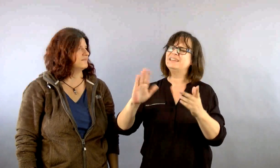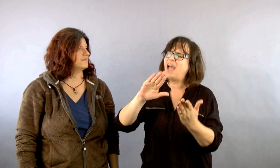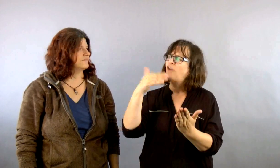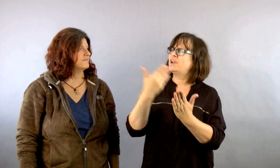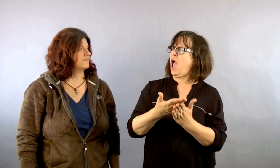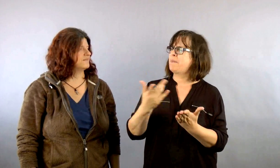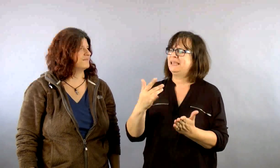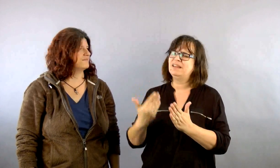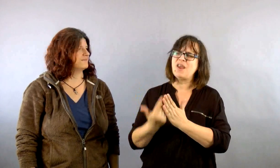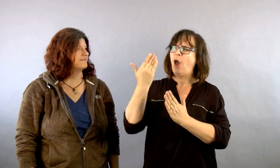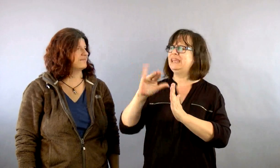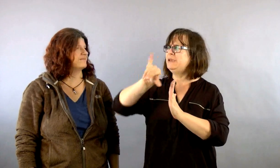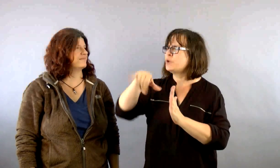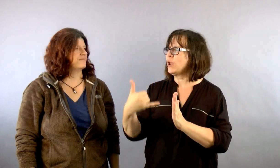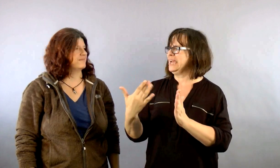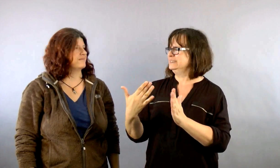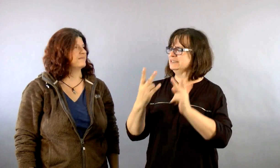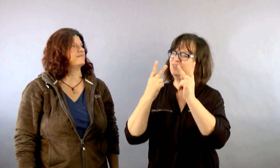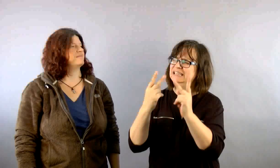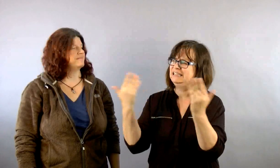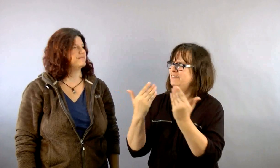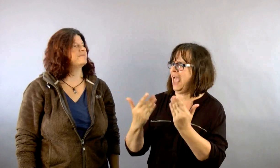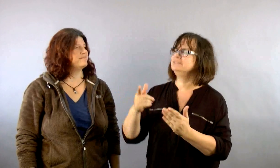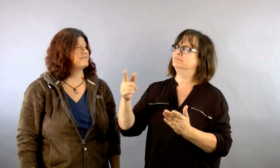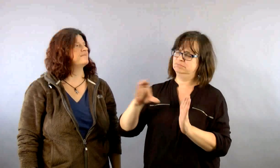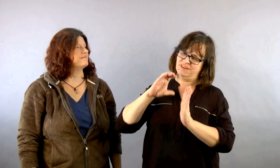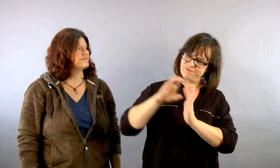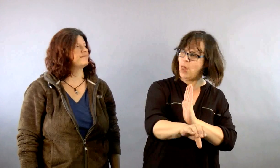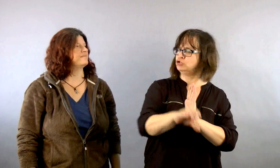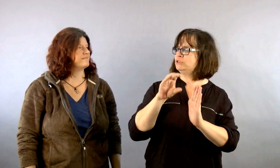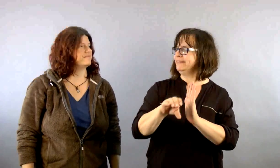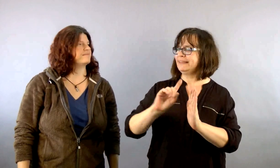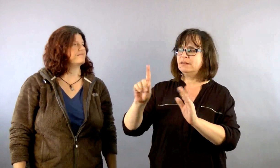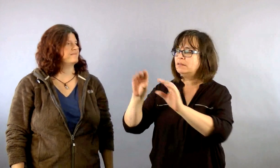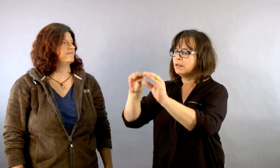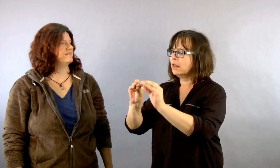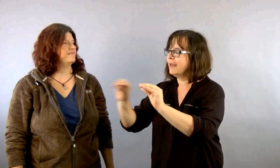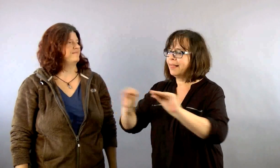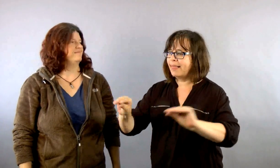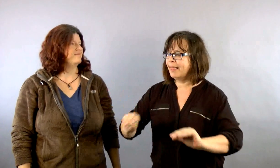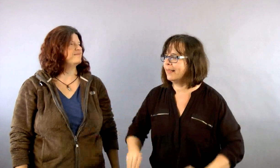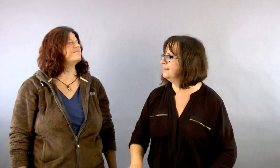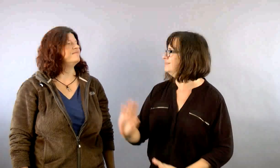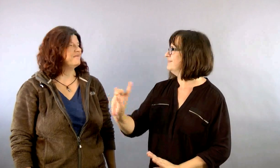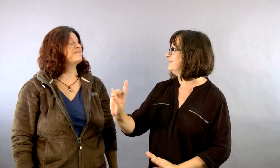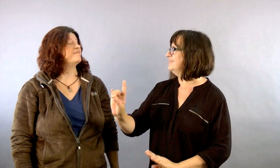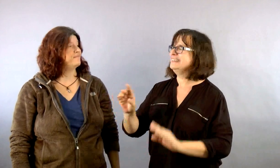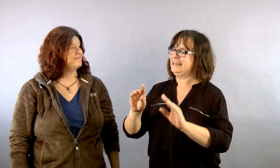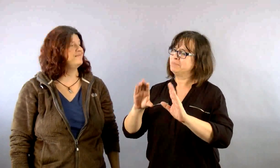für wichtige Aufgaben und neue Projekte es wird nicht schon vorher aufgeteilt.